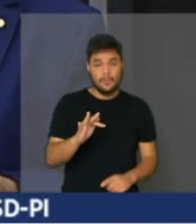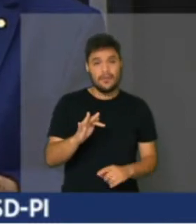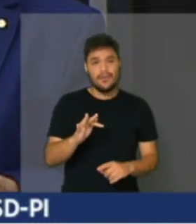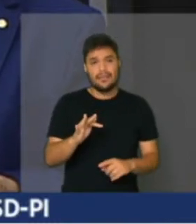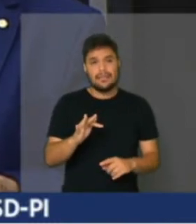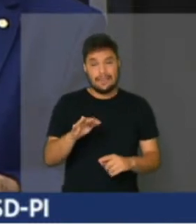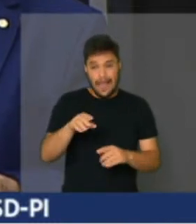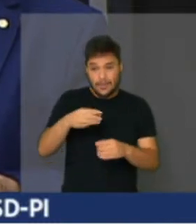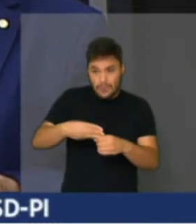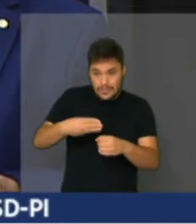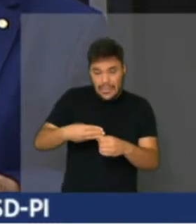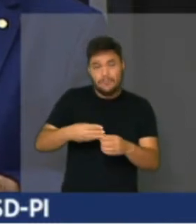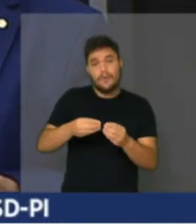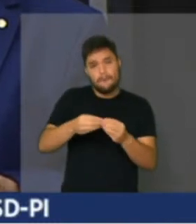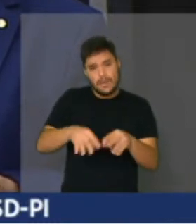ARRECADAÇÃO, A GESTÃO DOS DOS, FISCAL DOS MUNICÍPIOS.